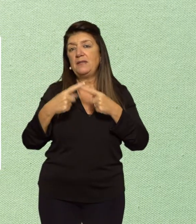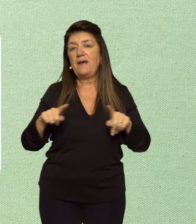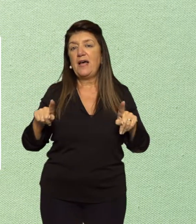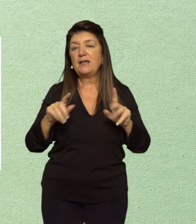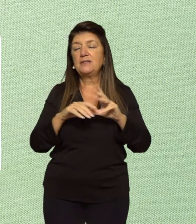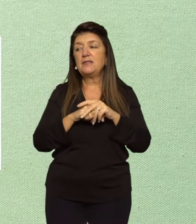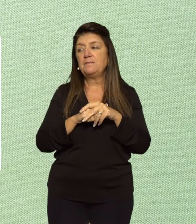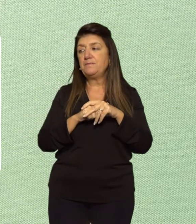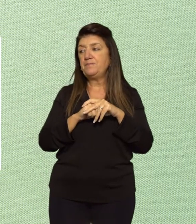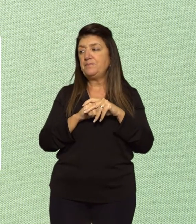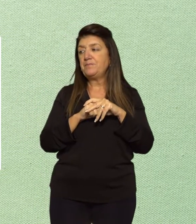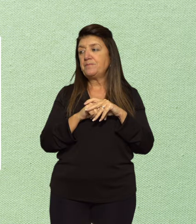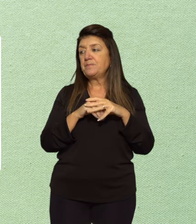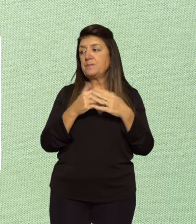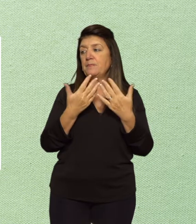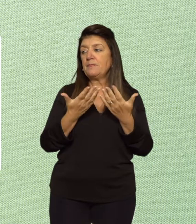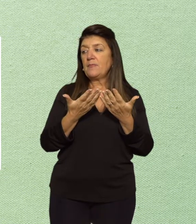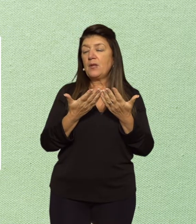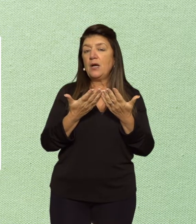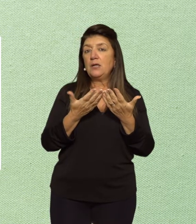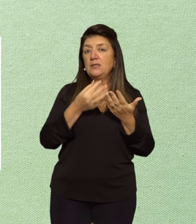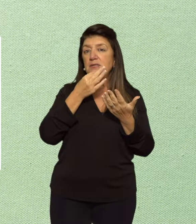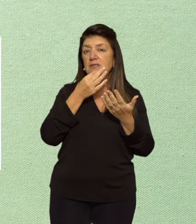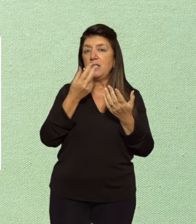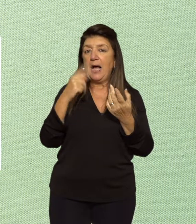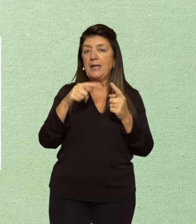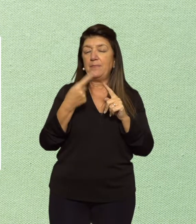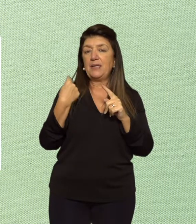Quindi diciamo che il messaggio un po' che vogliamo far passare in